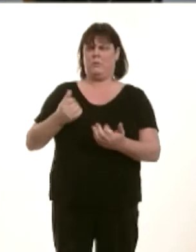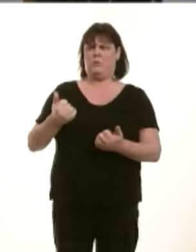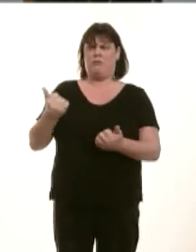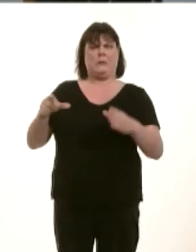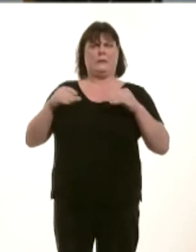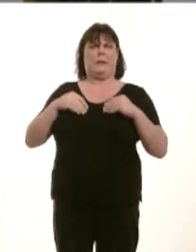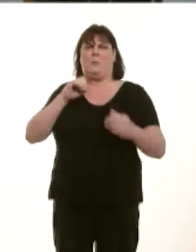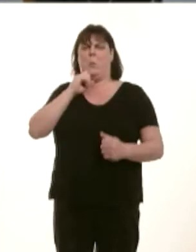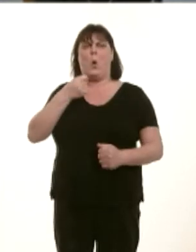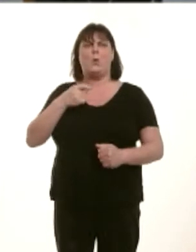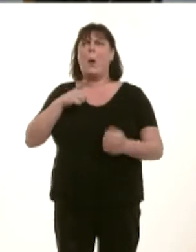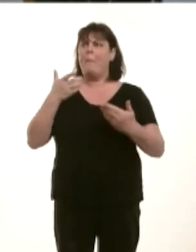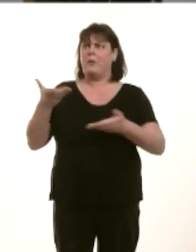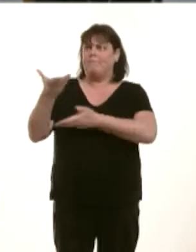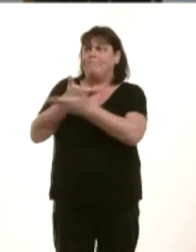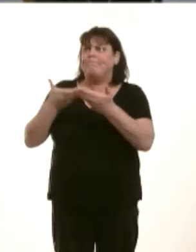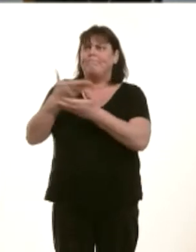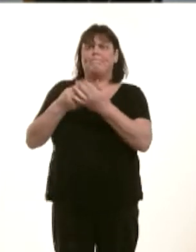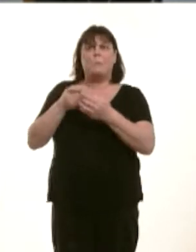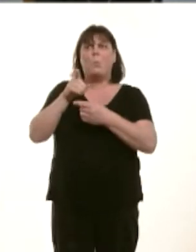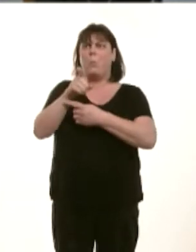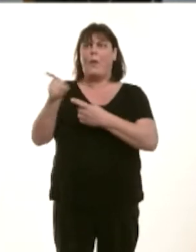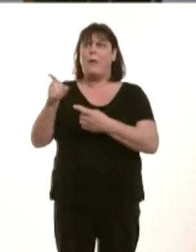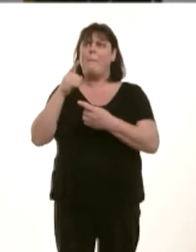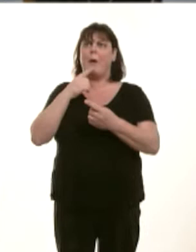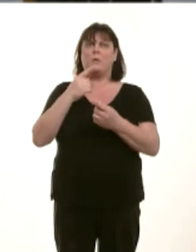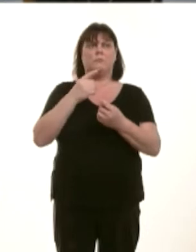oedd trafod ynglyn ‚ chael Cymraeg ar y pasbort. Mae hynny, wrth gwrs, wedi newid,